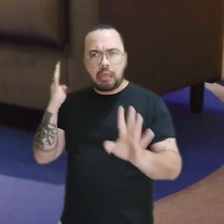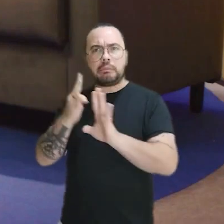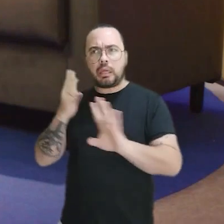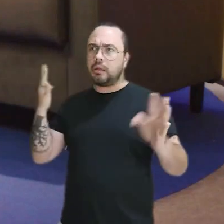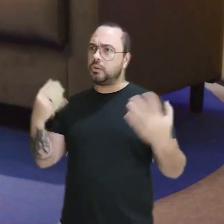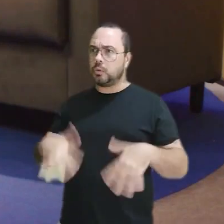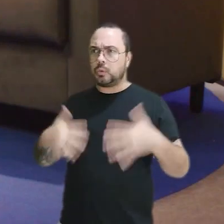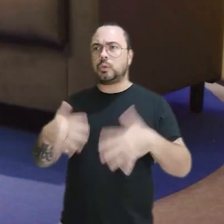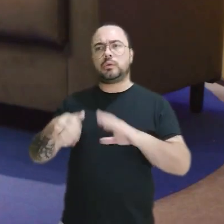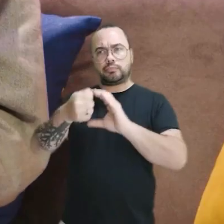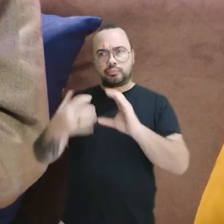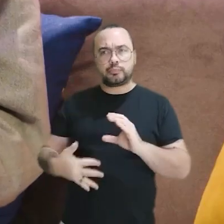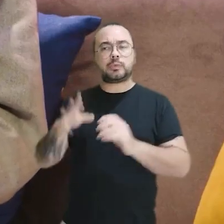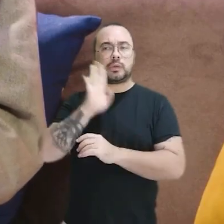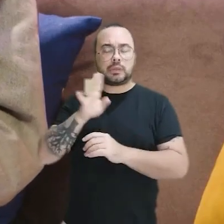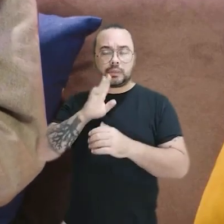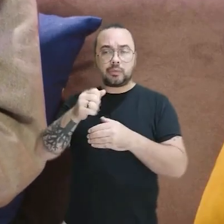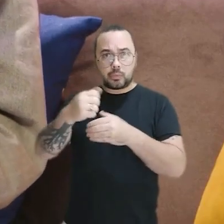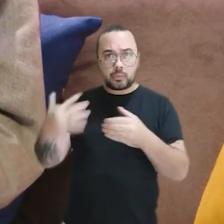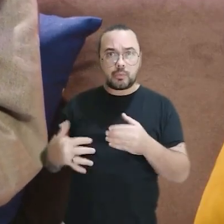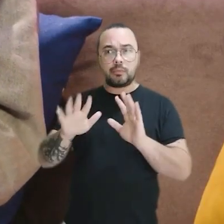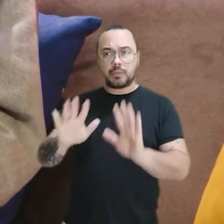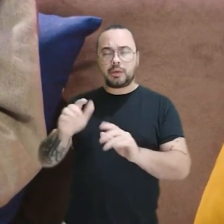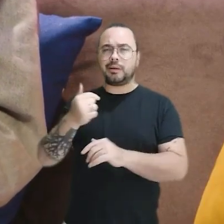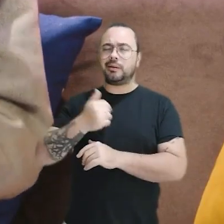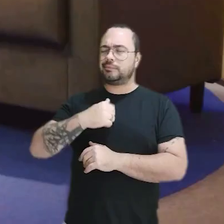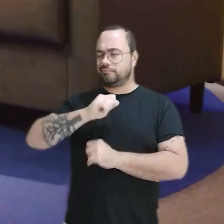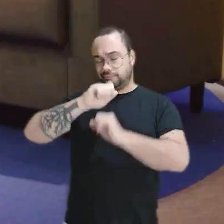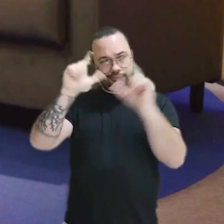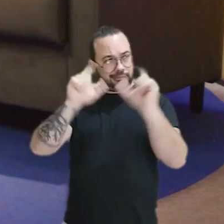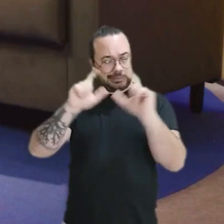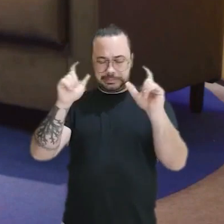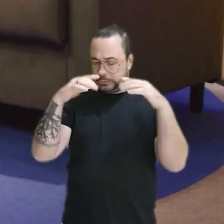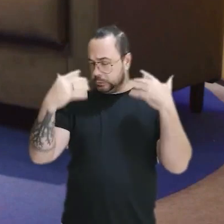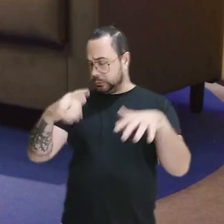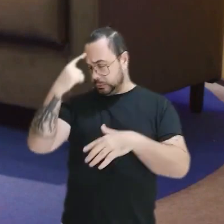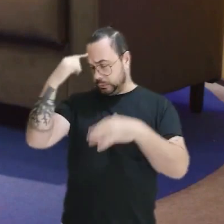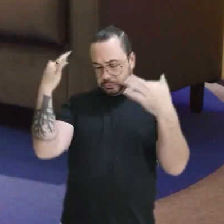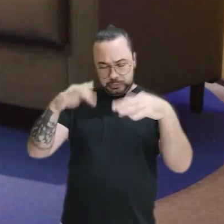ficou do caralho, mas eu acordava com uma ressaca enorme. Esse é um que eu gostei pra caramba, mas eu não faria